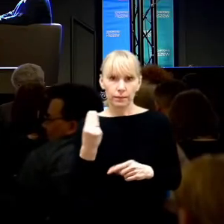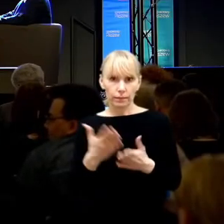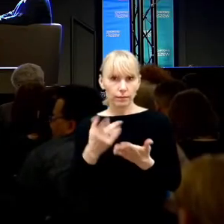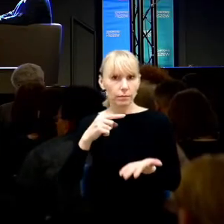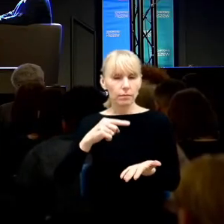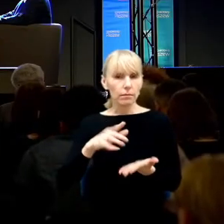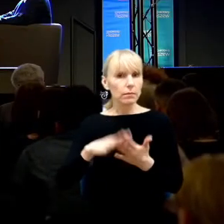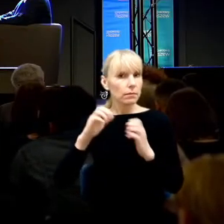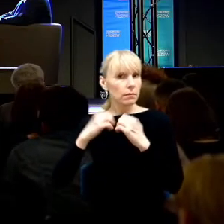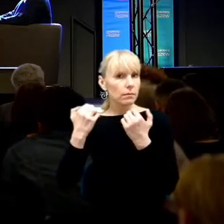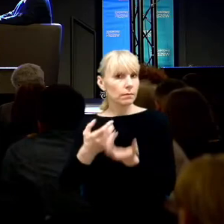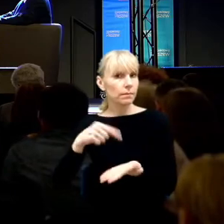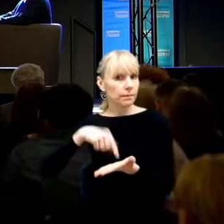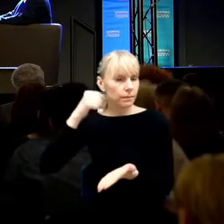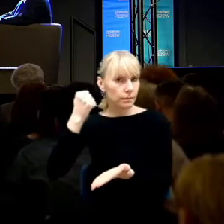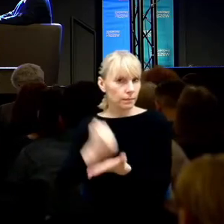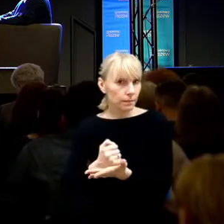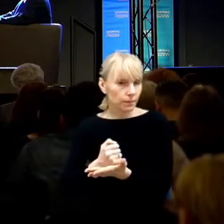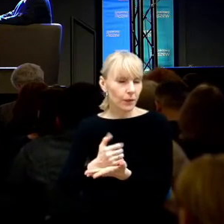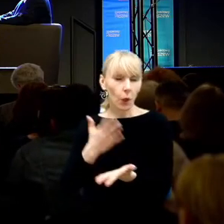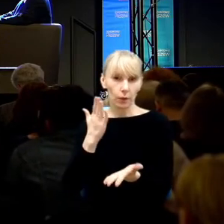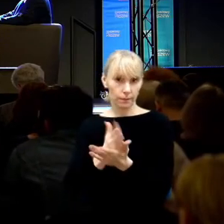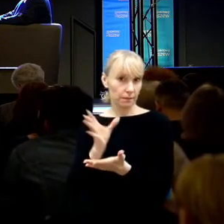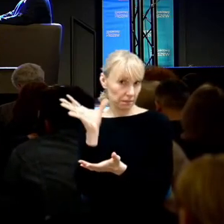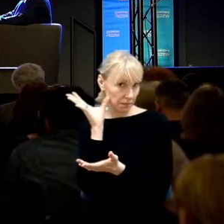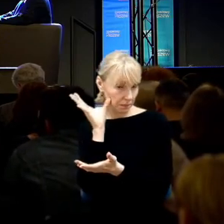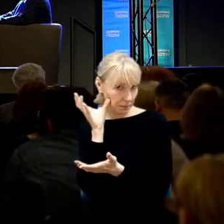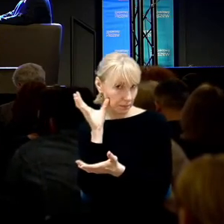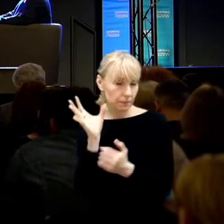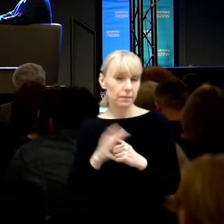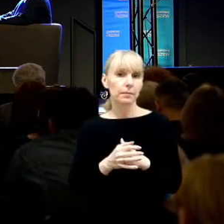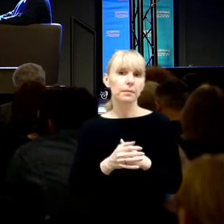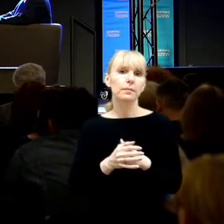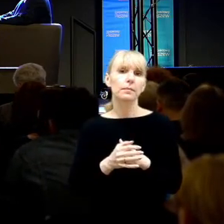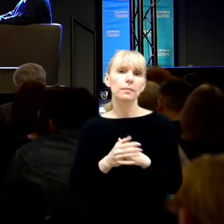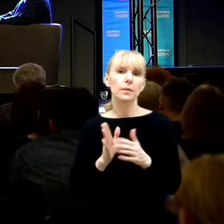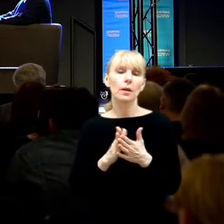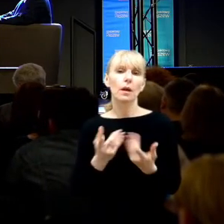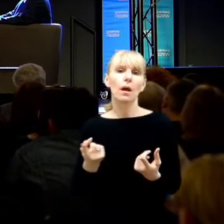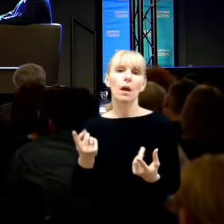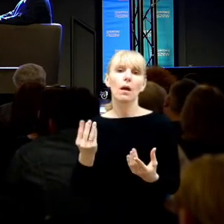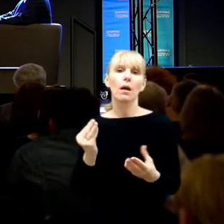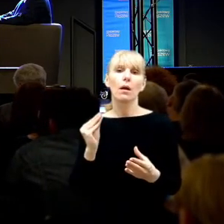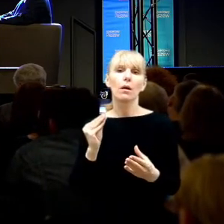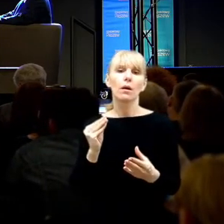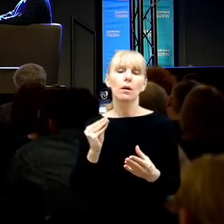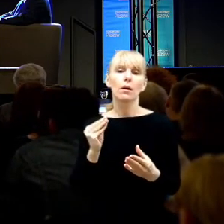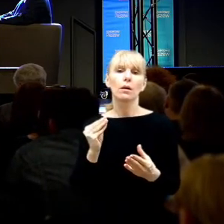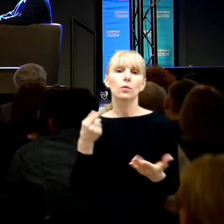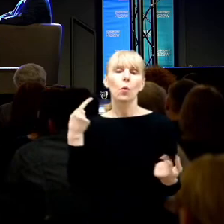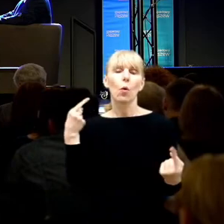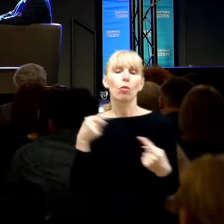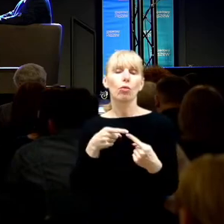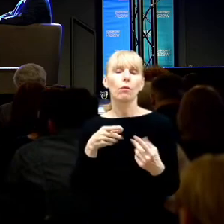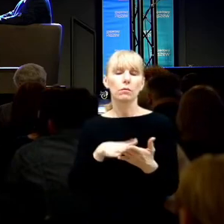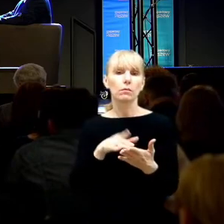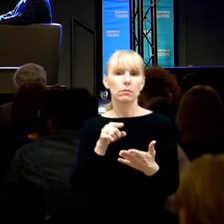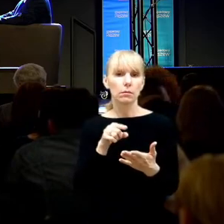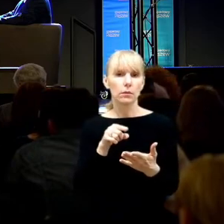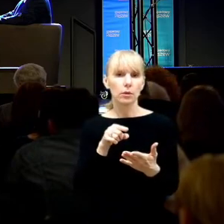o której mogli państwo też słyszeć, ustawa dotycząca kredytu 2%. I ta ustawa, czyli ustawa pierwsze mieszkanie,